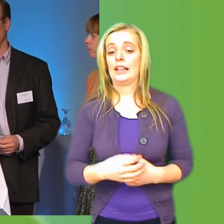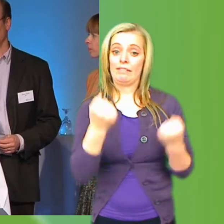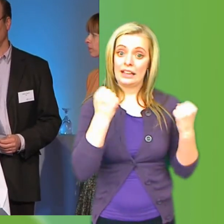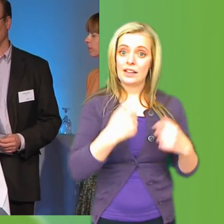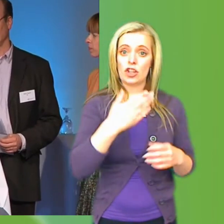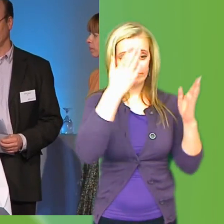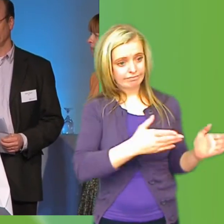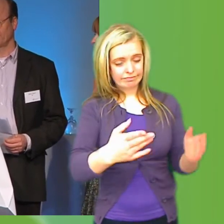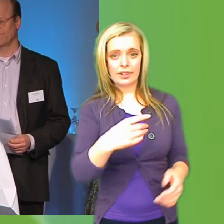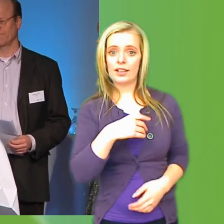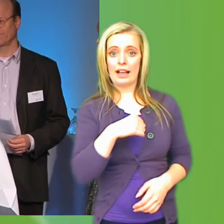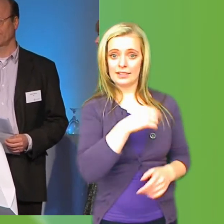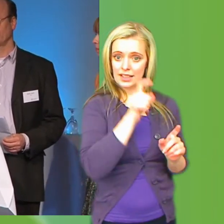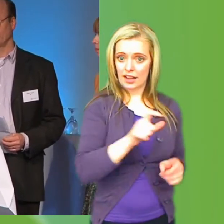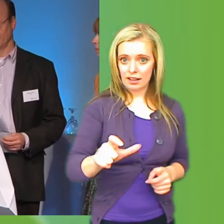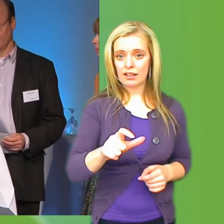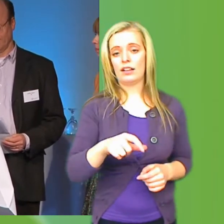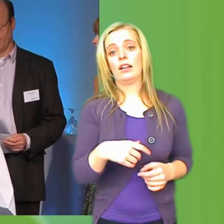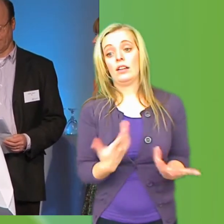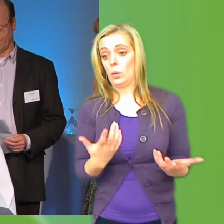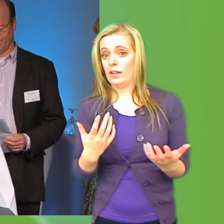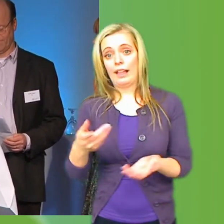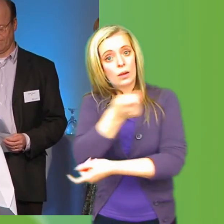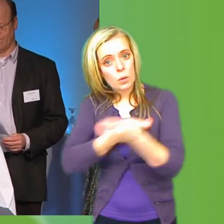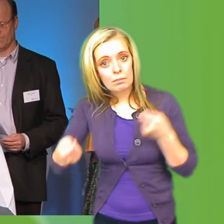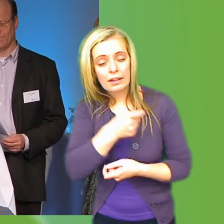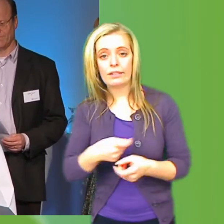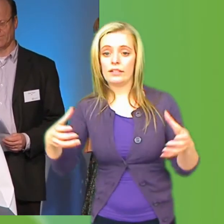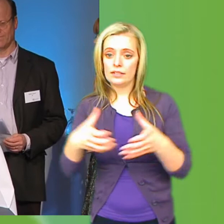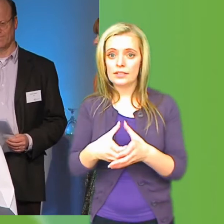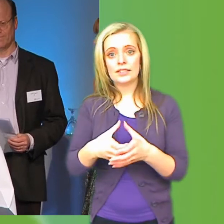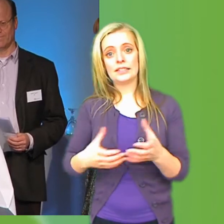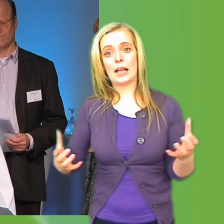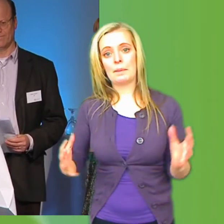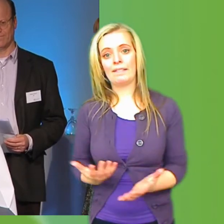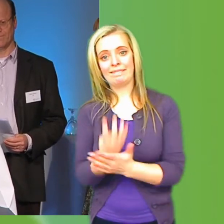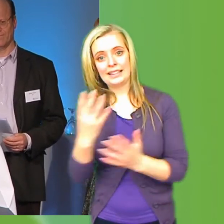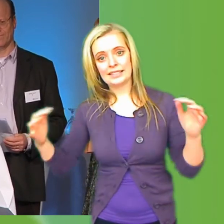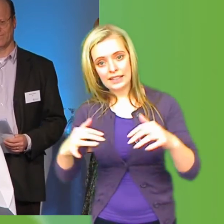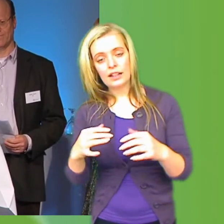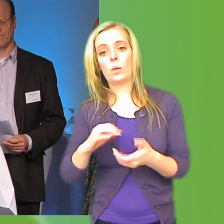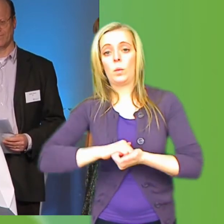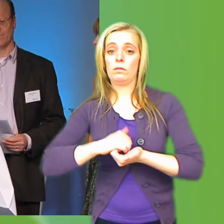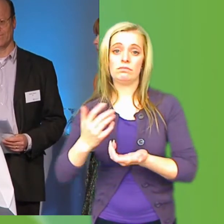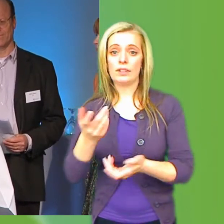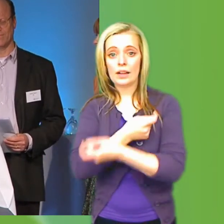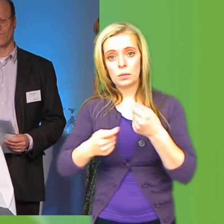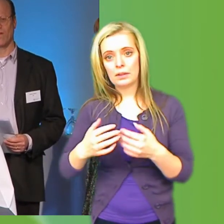och för tillväxten istort. Kanske är det den viktigaste folkbildningsfrågan just